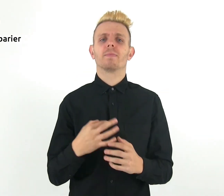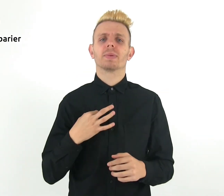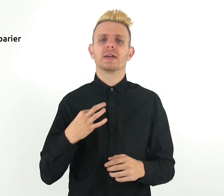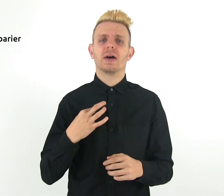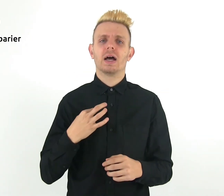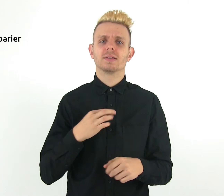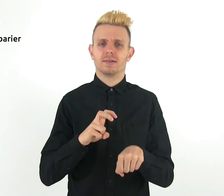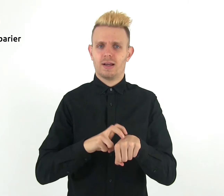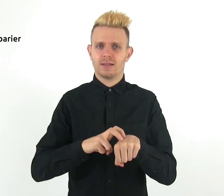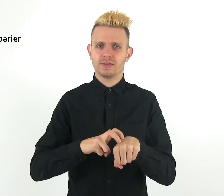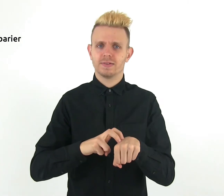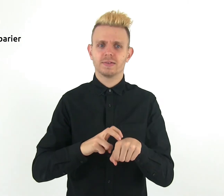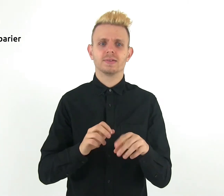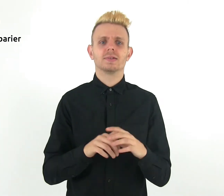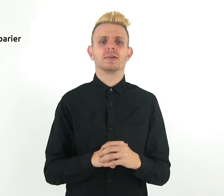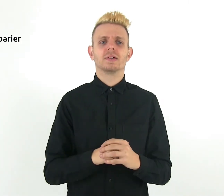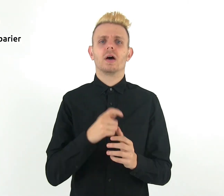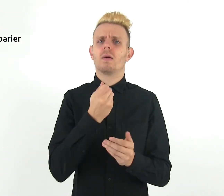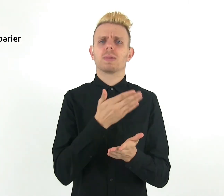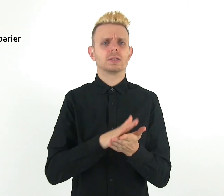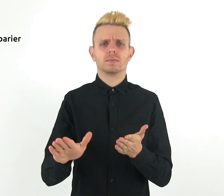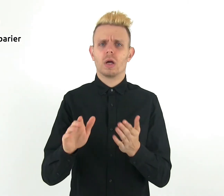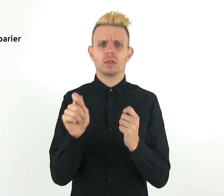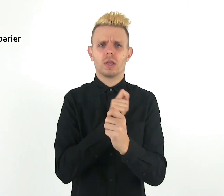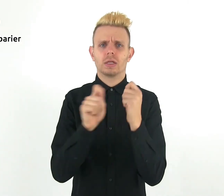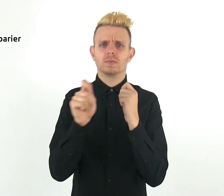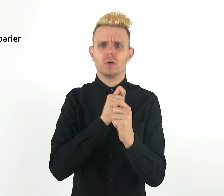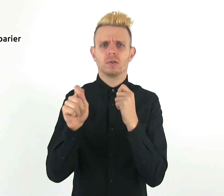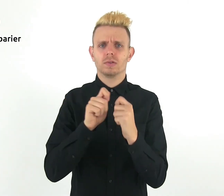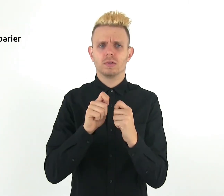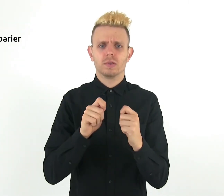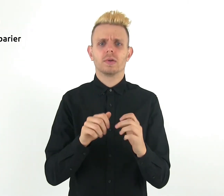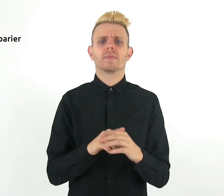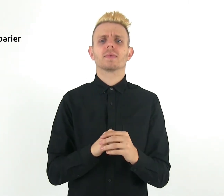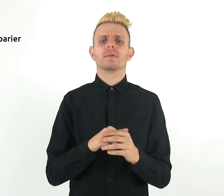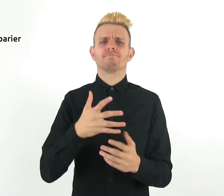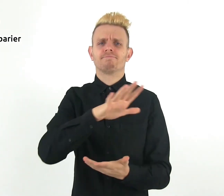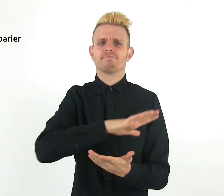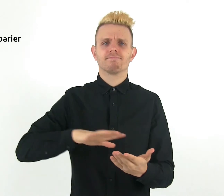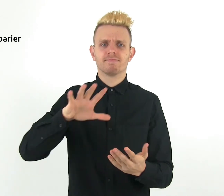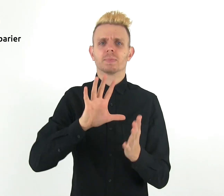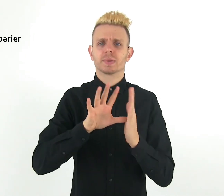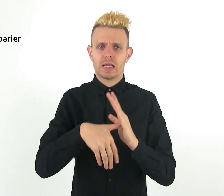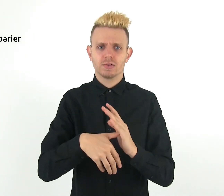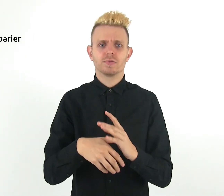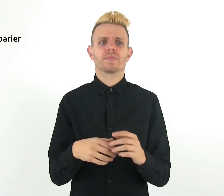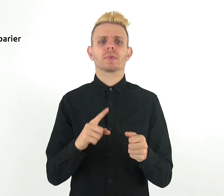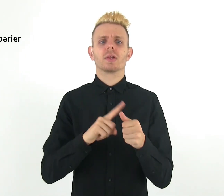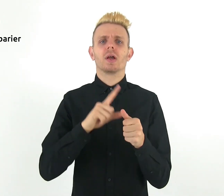prywatna opieka medyczna, Bezpłatny transport, z pobliskich miejscowości,